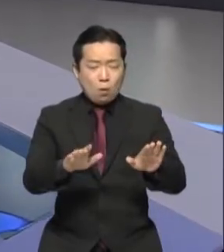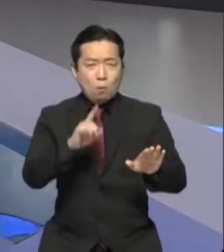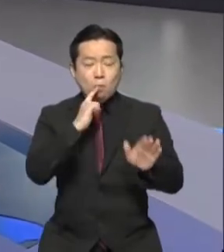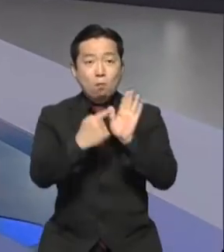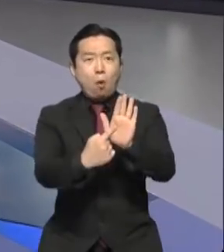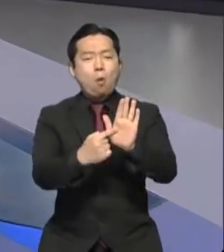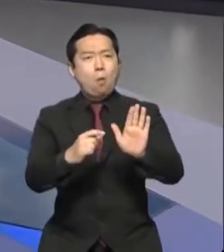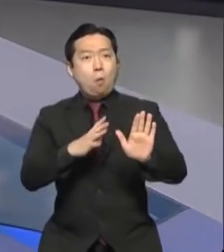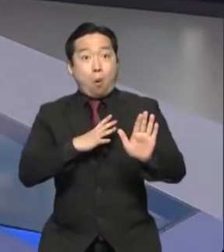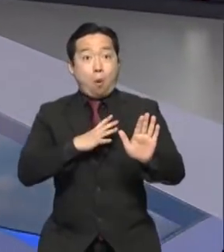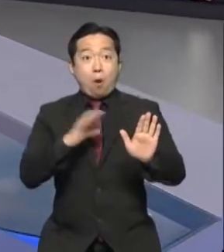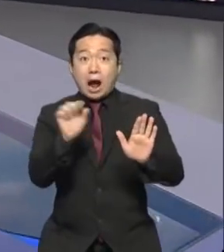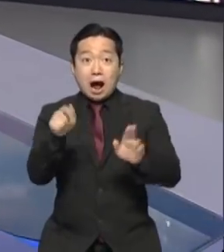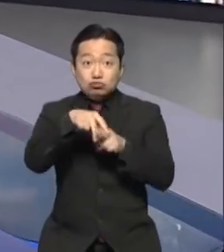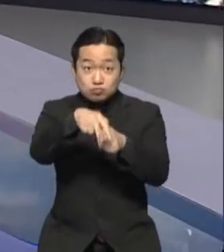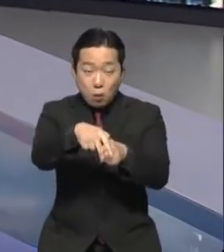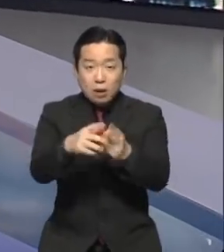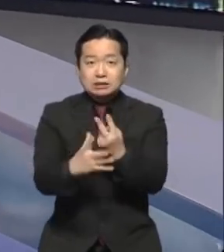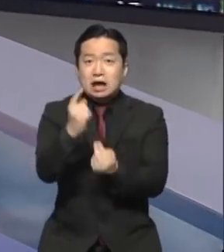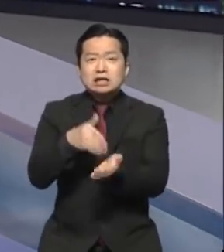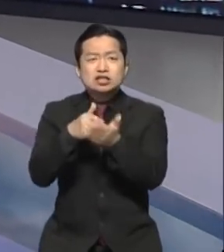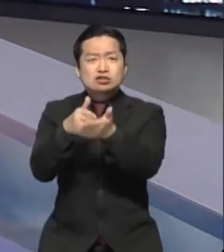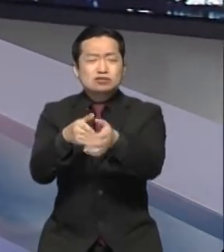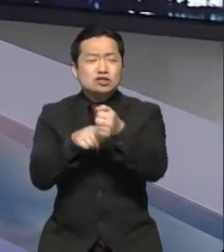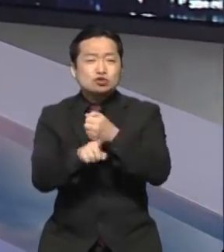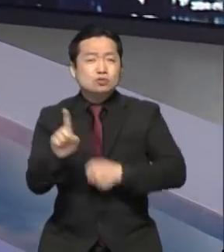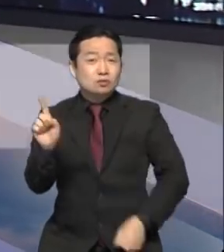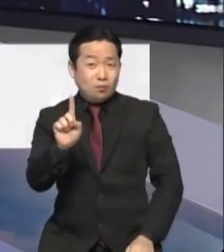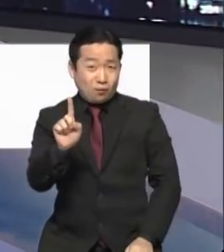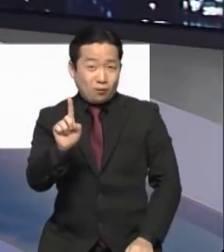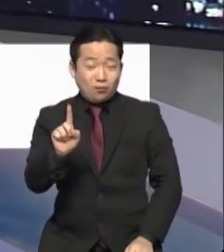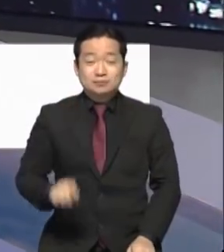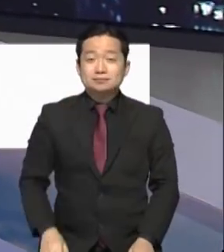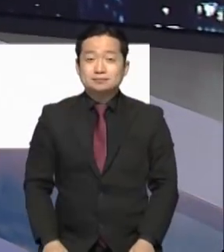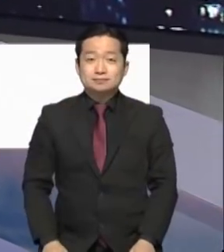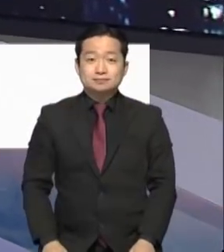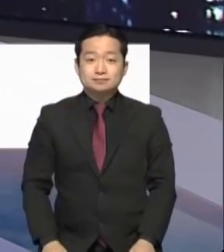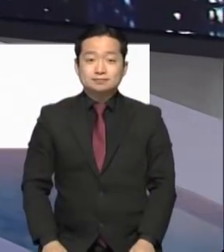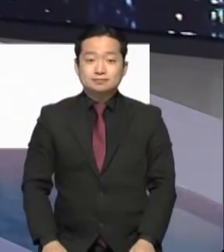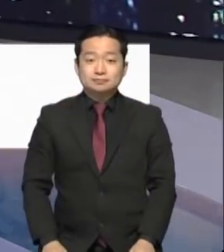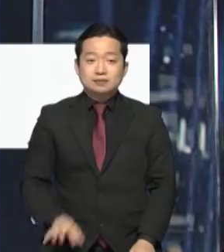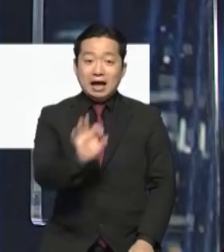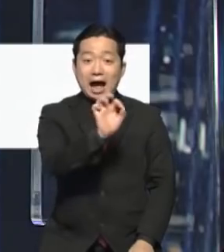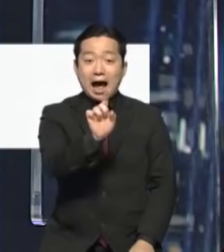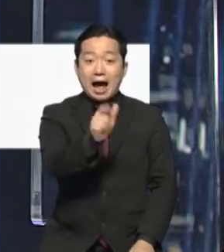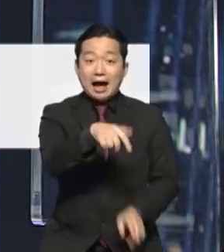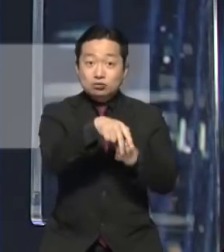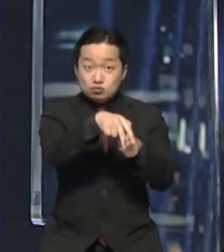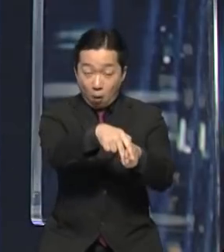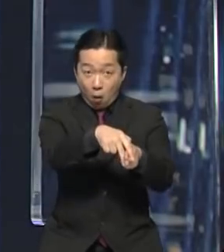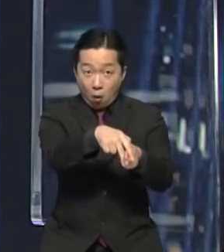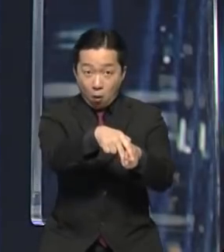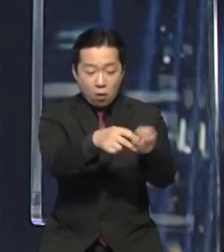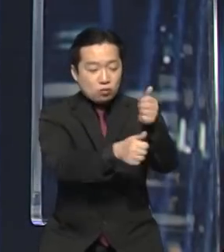전격적이었습니다. 안철수 후보가 단일화를 제안한 이유, 어떻게 봐야 될까요? 안 후보 측 핵심 인사에게 물어보니